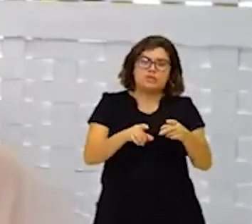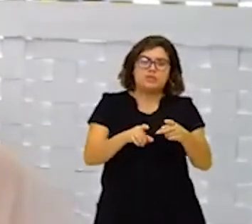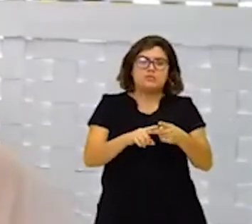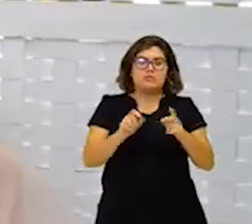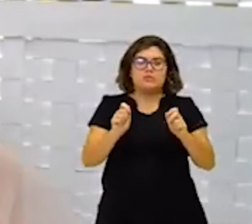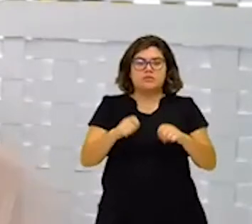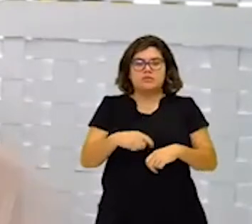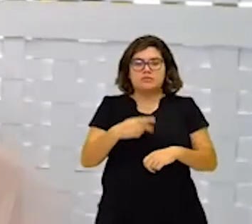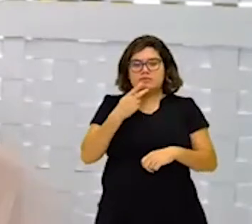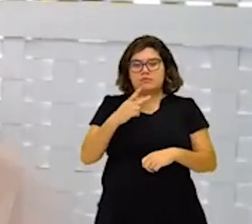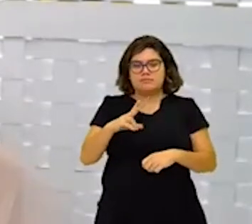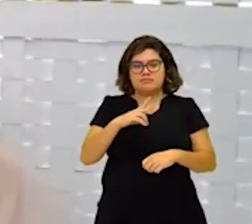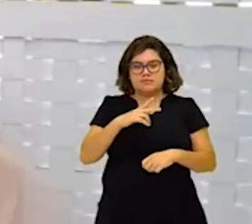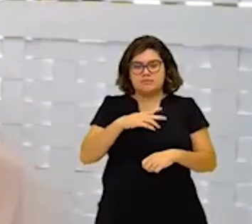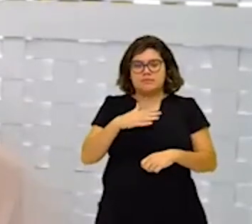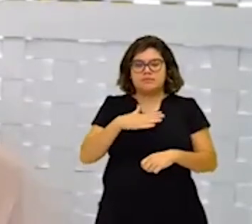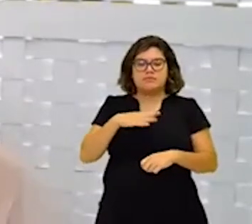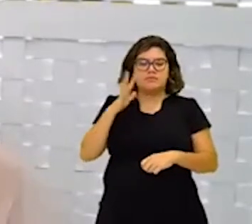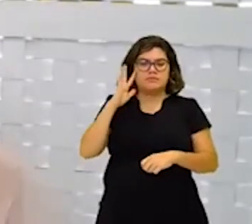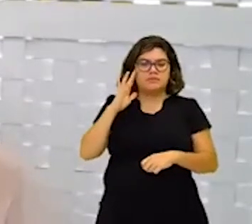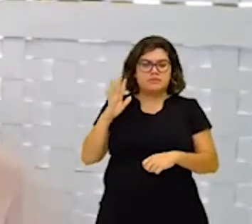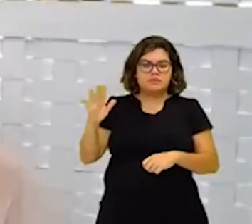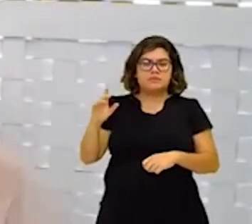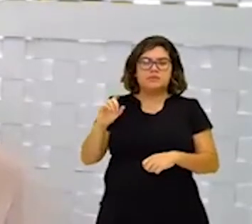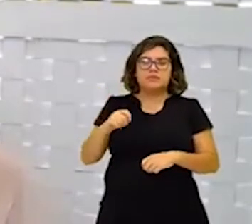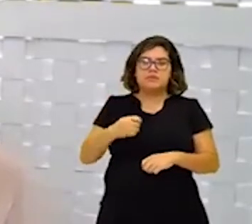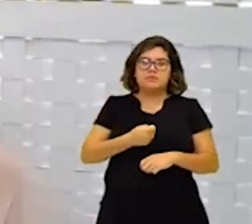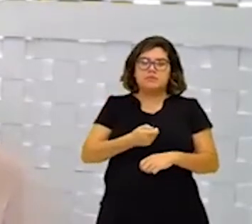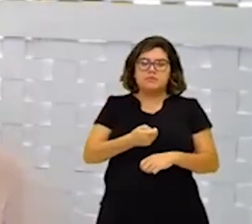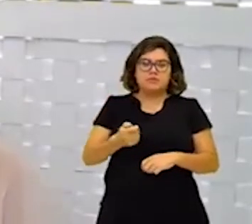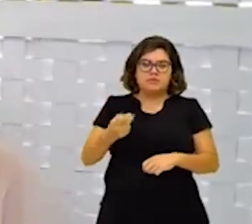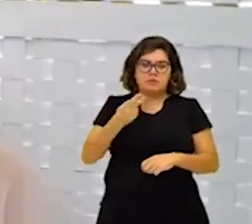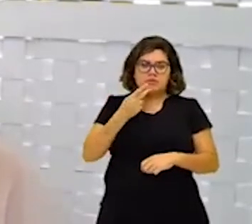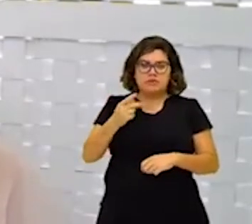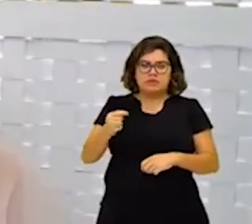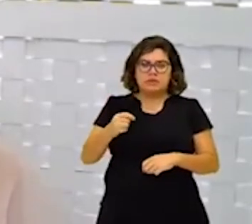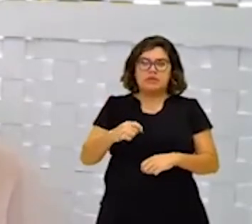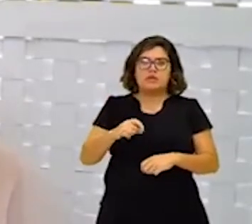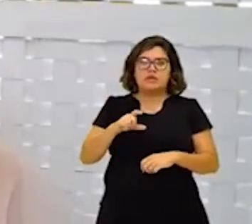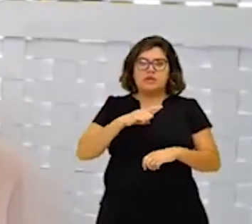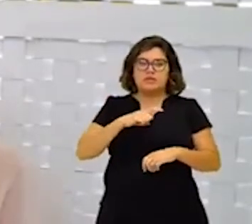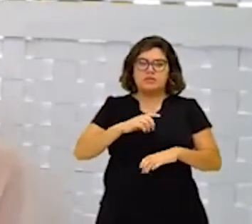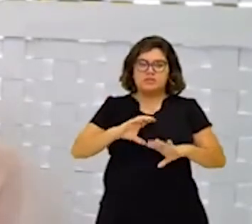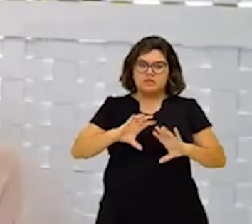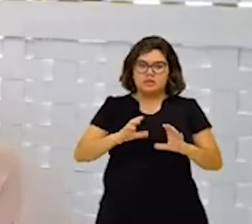particulamente pensando naquilo que é pouco falado sobre a cultura travesti a experiência de ao longo